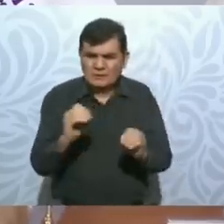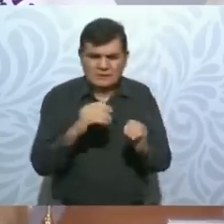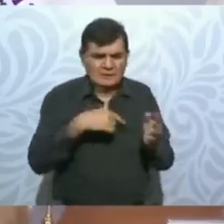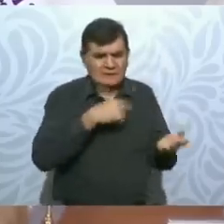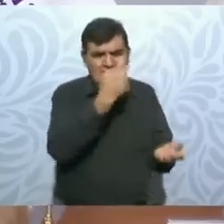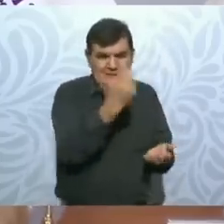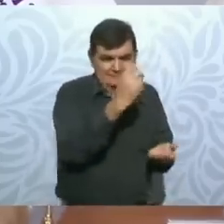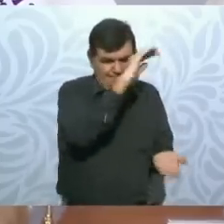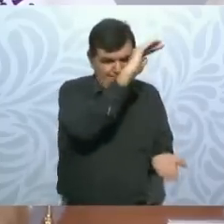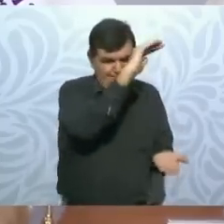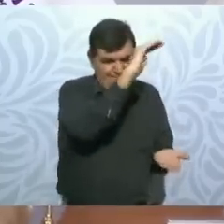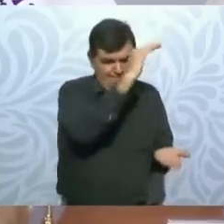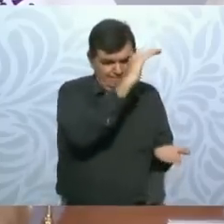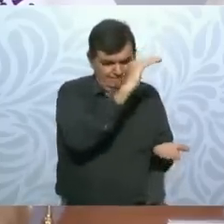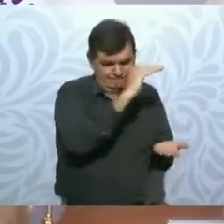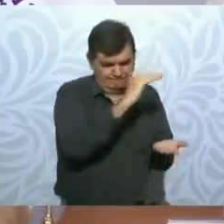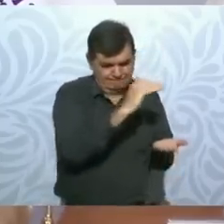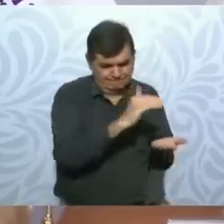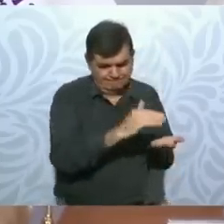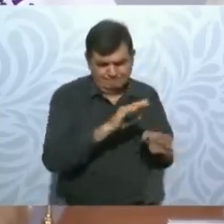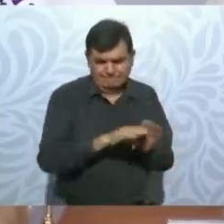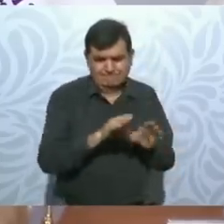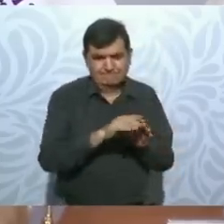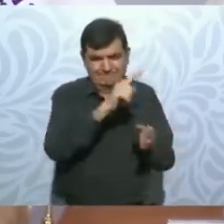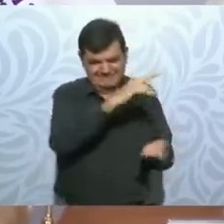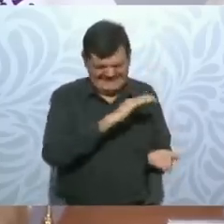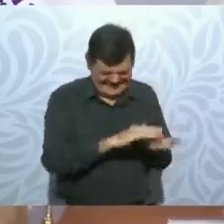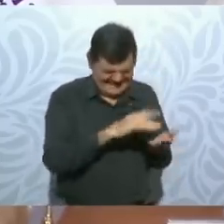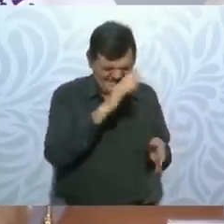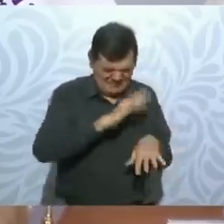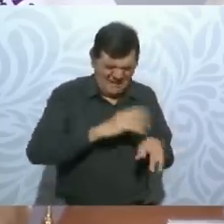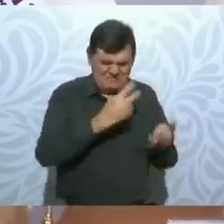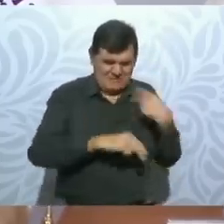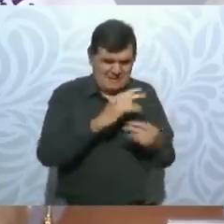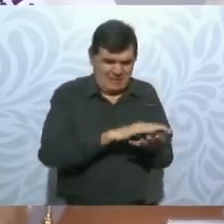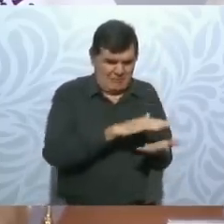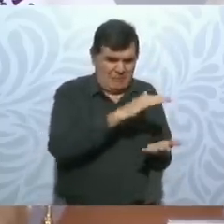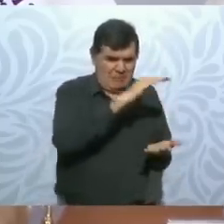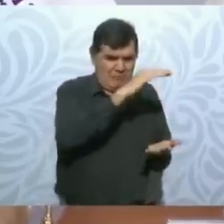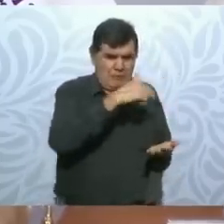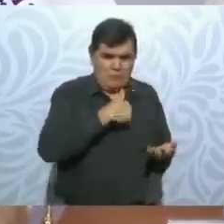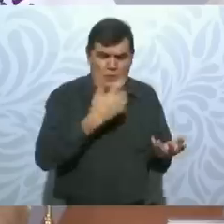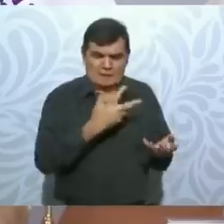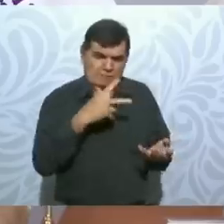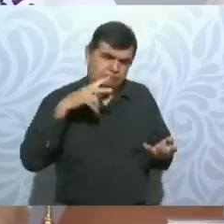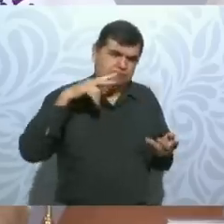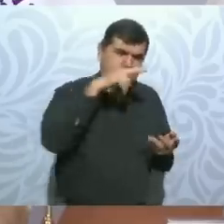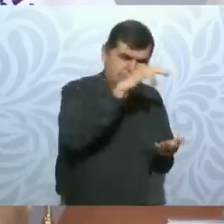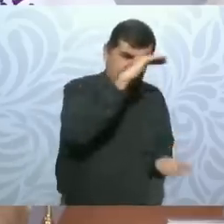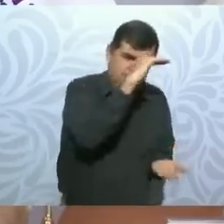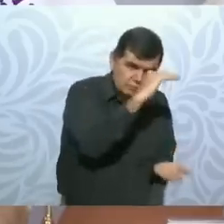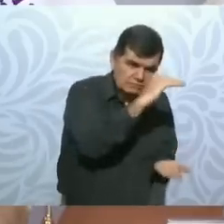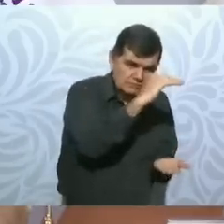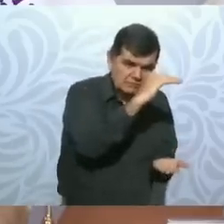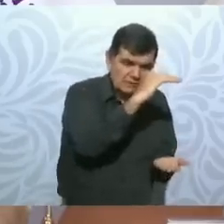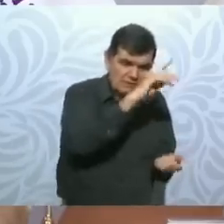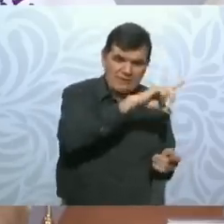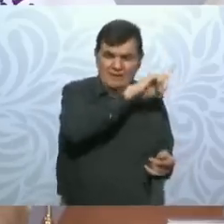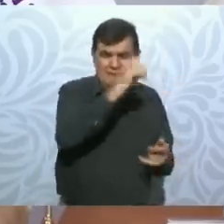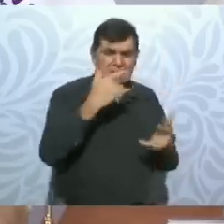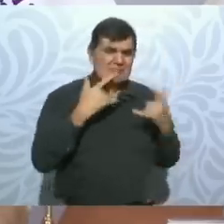detener esa dinámica que parecía Incontenible fue verdaderamente un esfuerzo en el que muchos